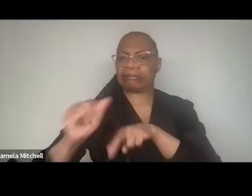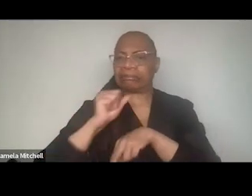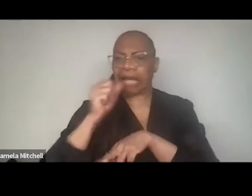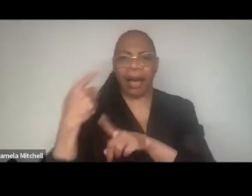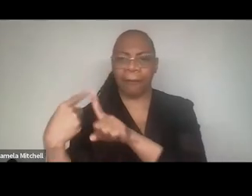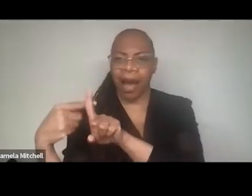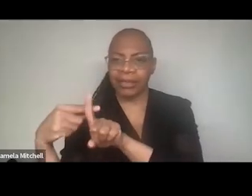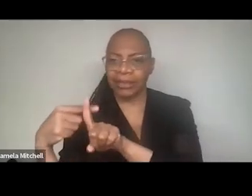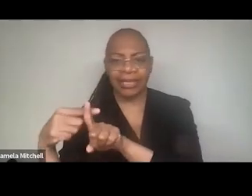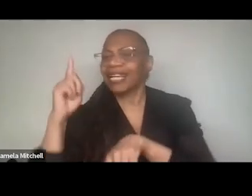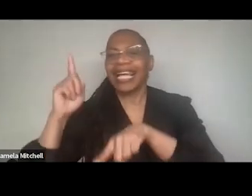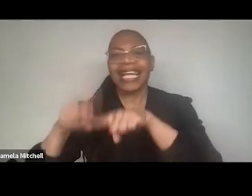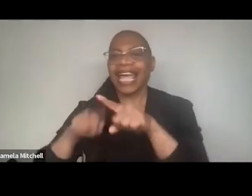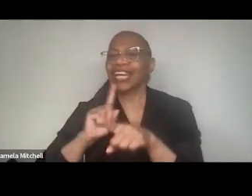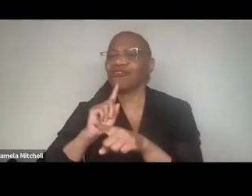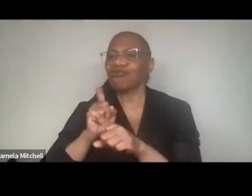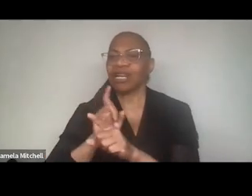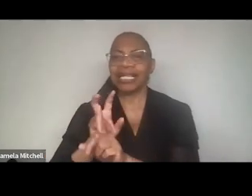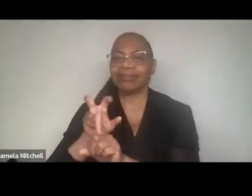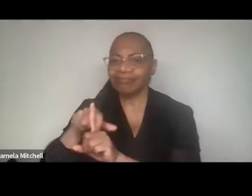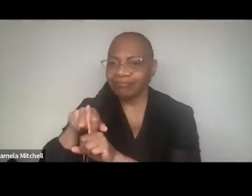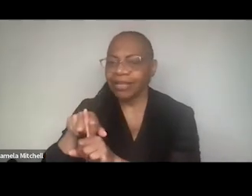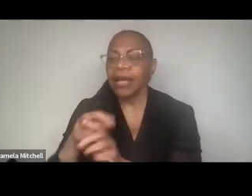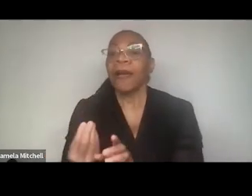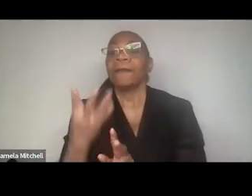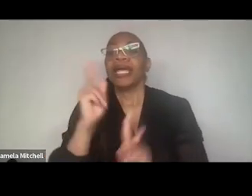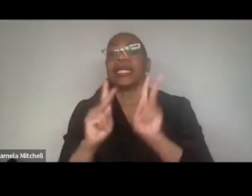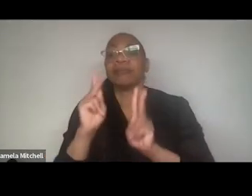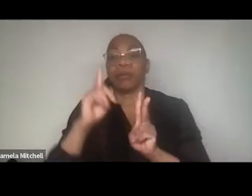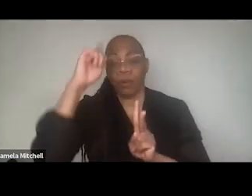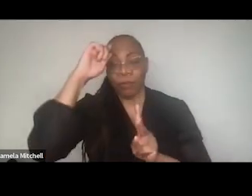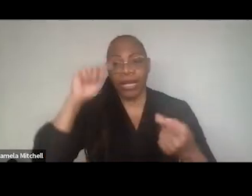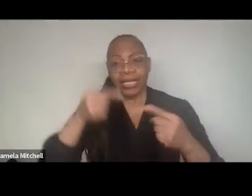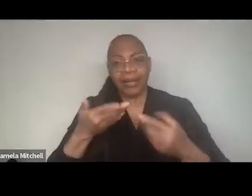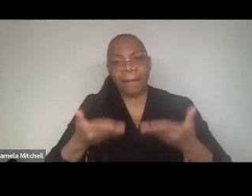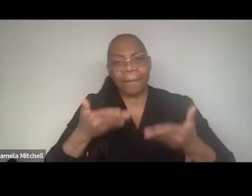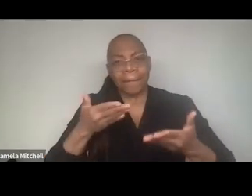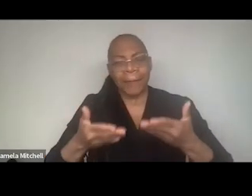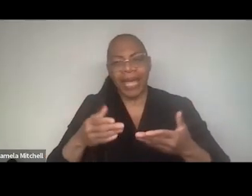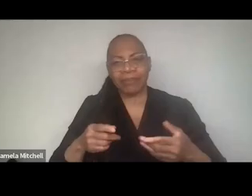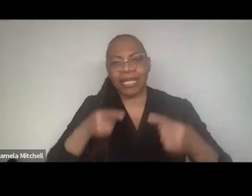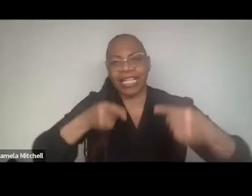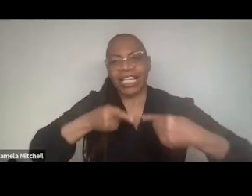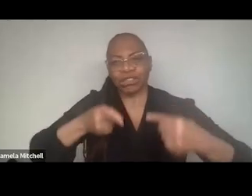simplemente no puede adaptarse tan bien, ¿verdad? Muchas personas con lesiones cerebrales pueden tener dificultades con esa adaptación. Y así, pueden investigar eso